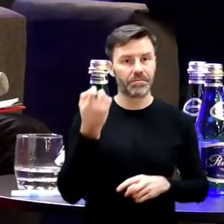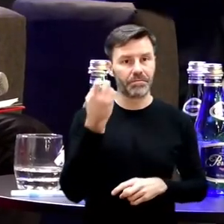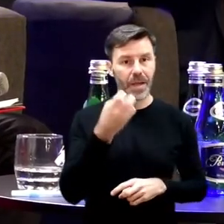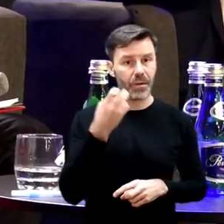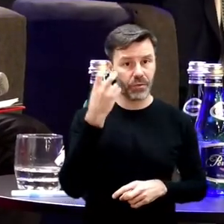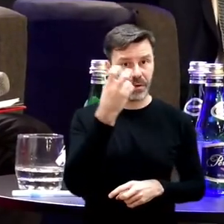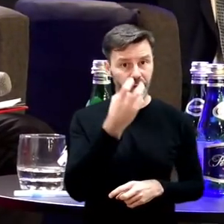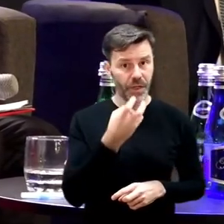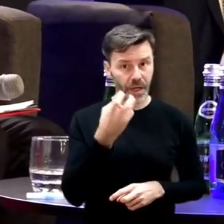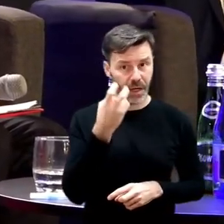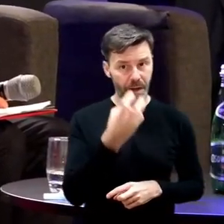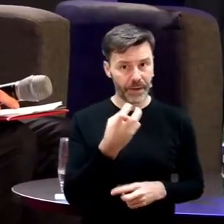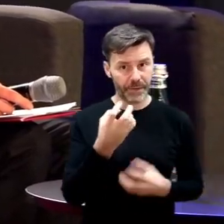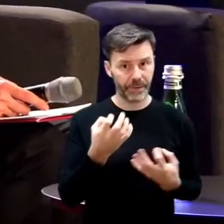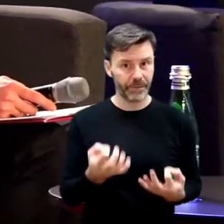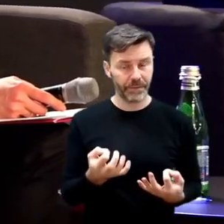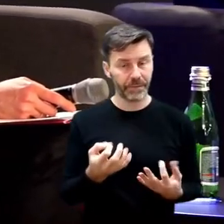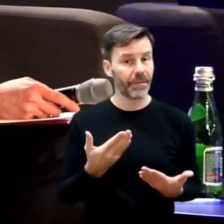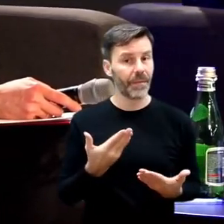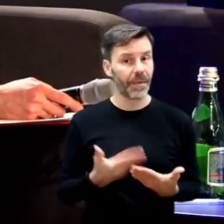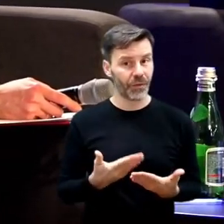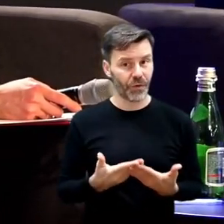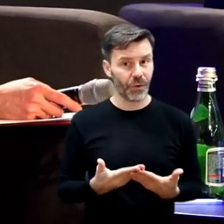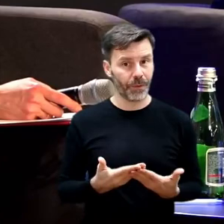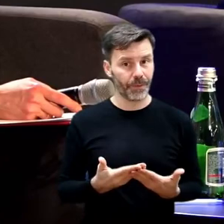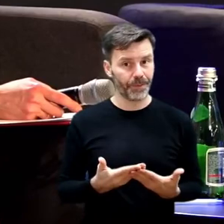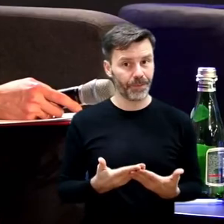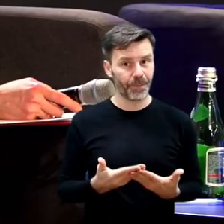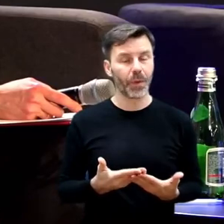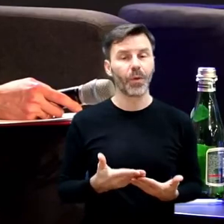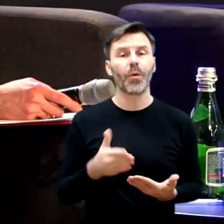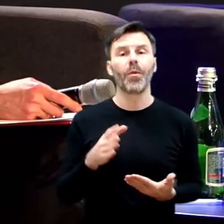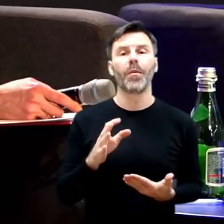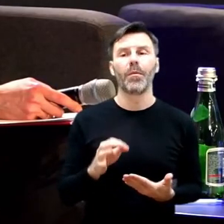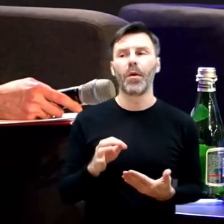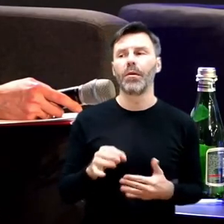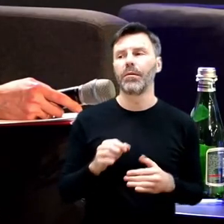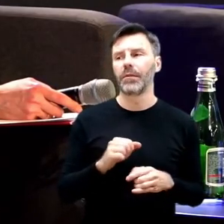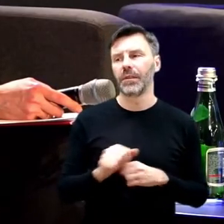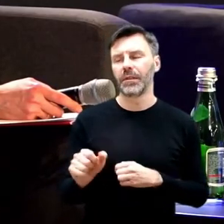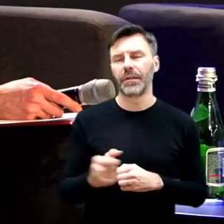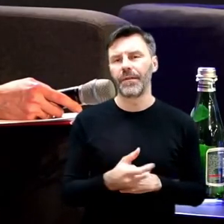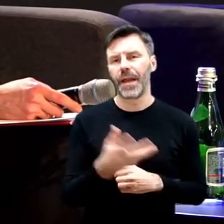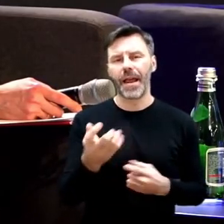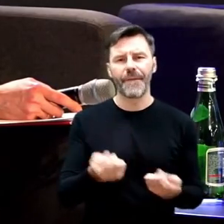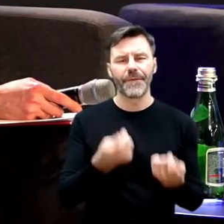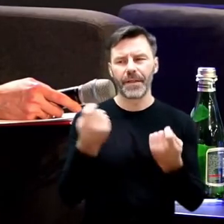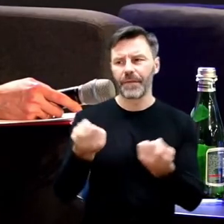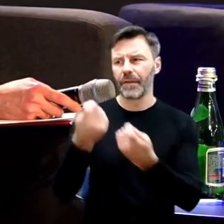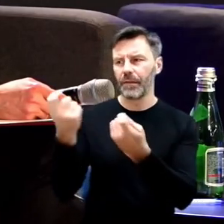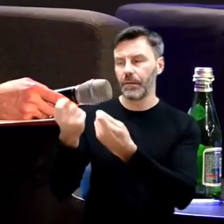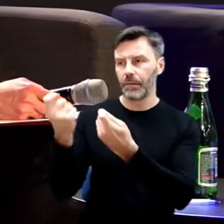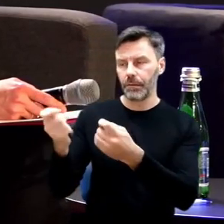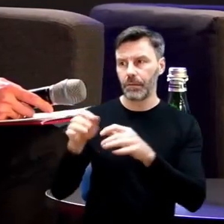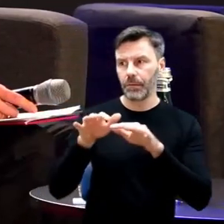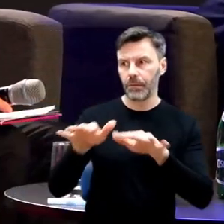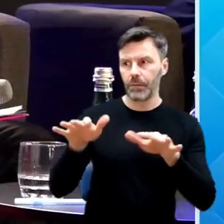na to, iż musimy zmierzyć się z szeregiem przeróżnych wyzwań. Mamy do czynienia z kryzysem mieszkaniowym,